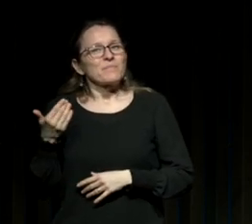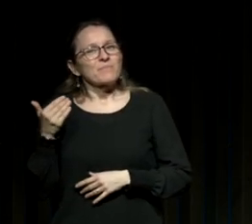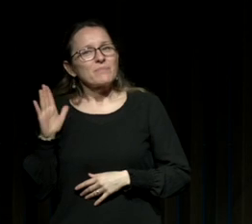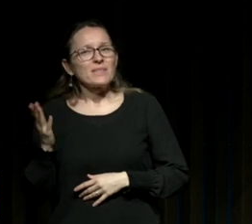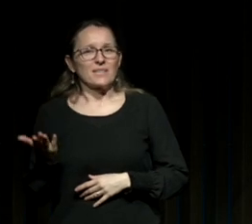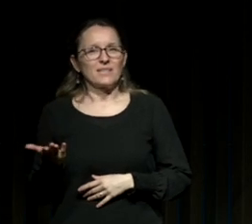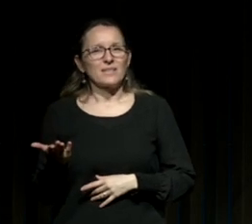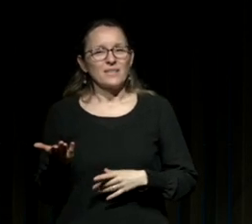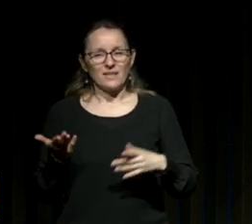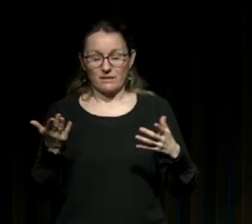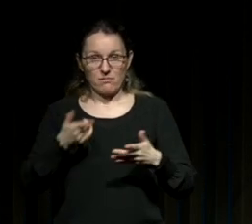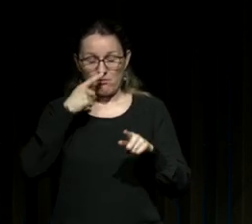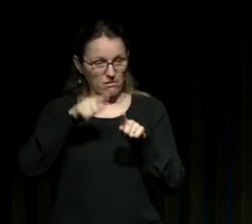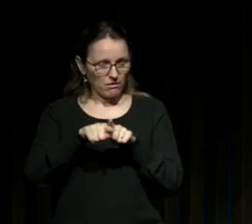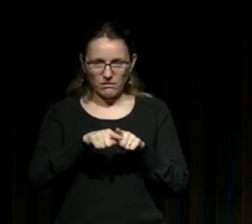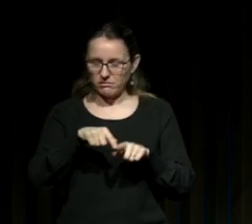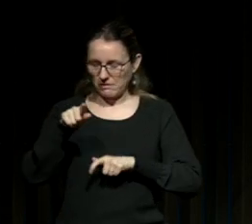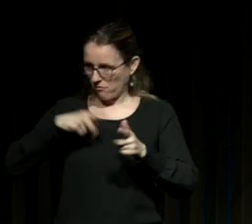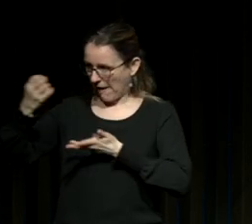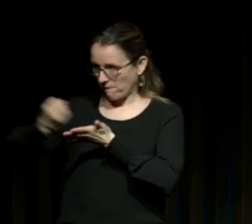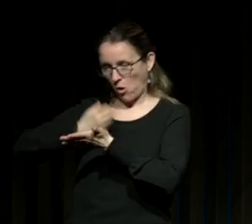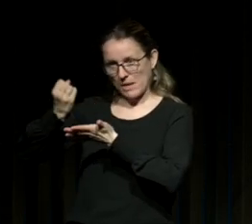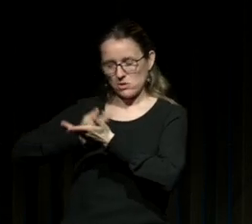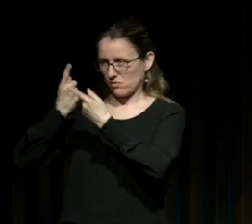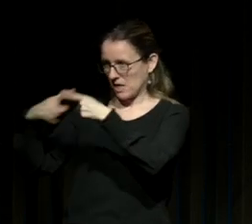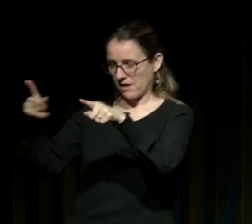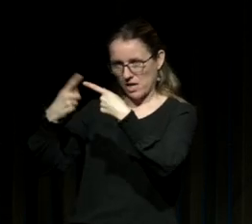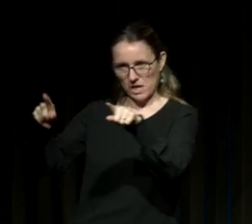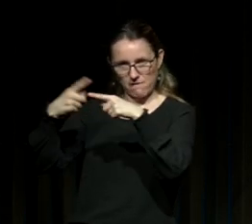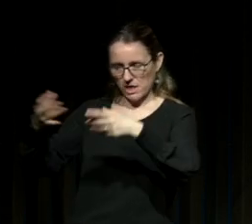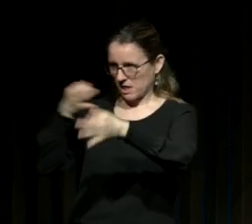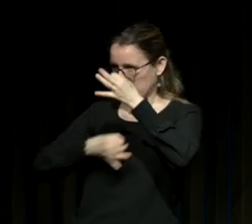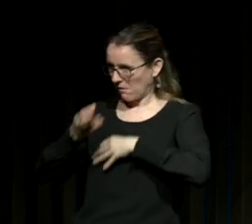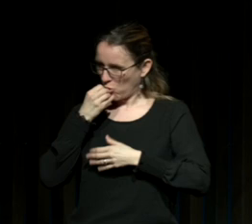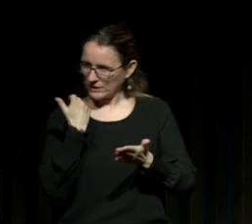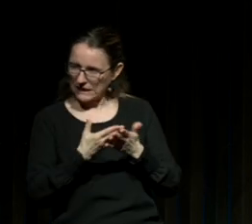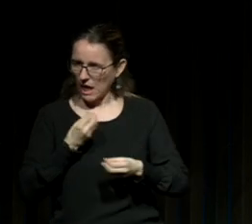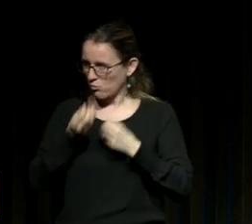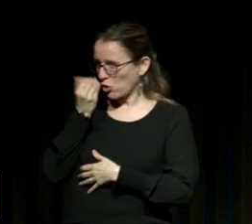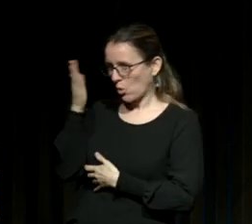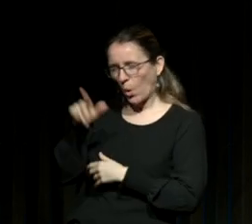multitudes d'informations qui change régulièrement il faut manger si ou plutôt sa des graines à telle